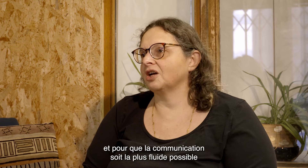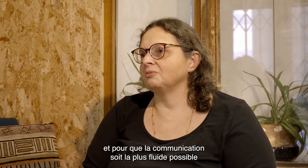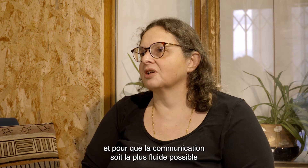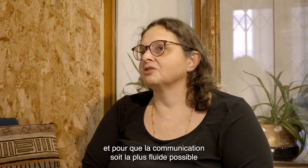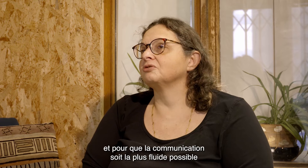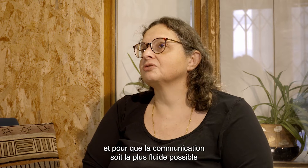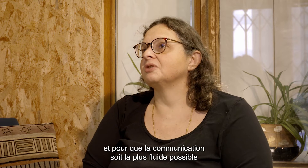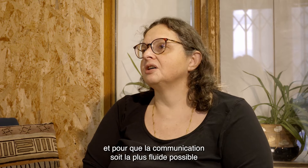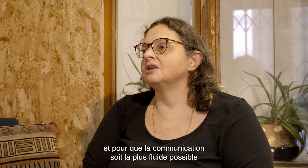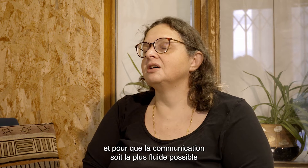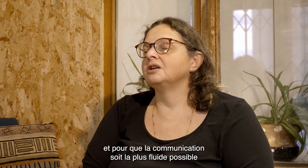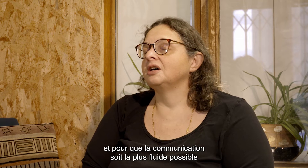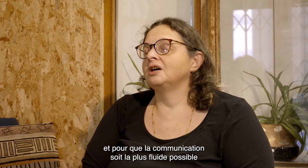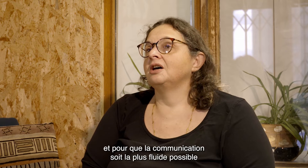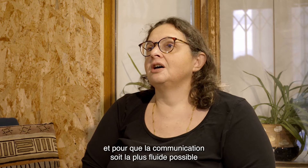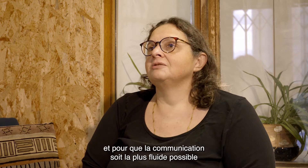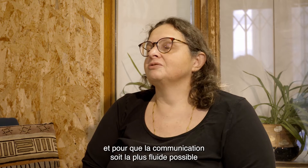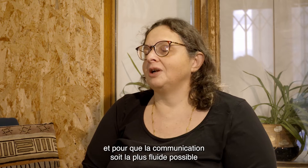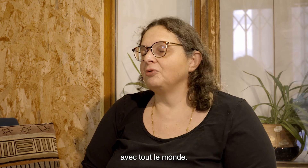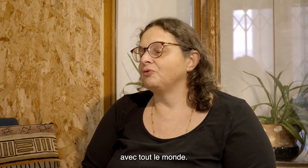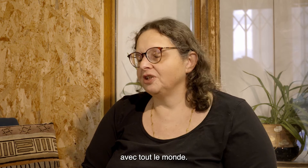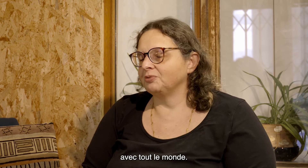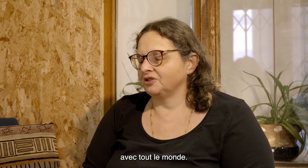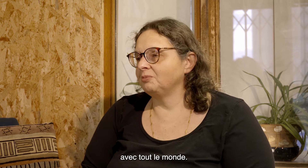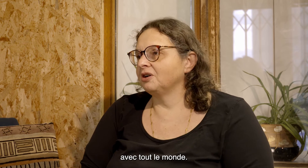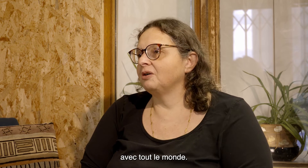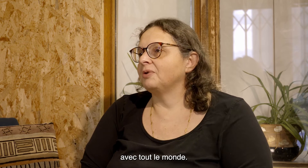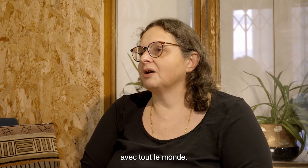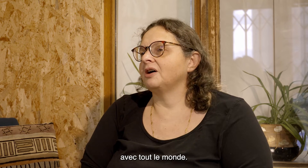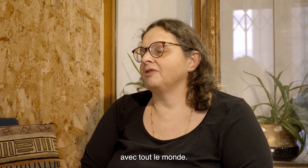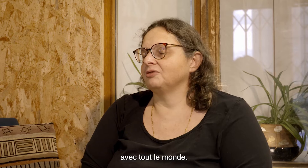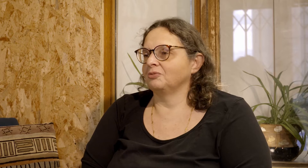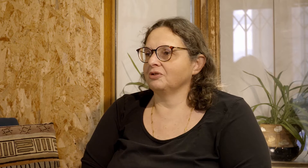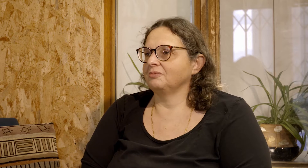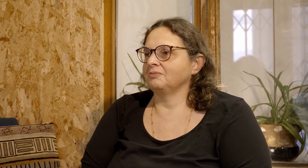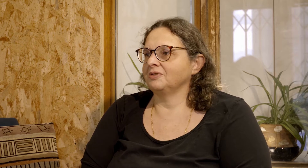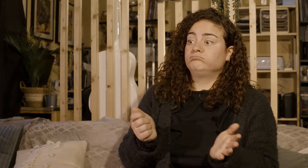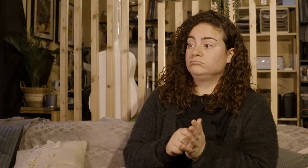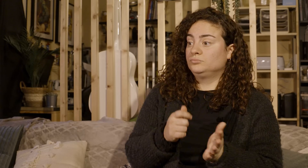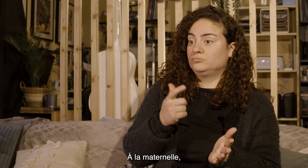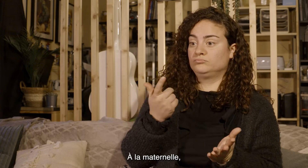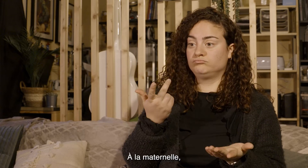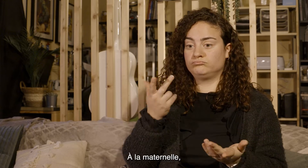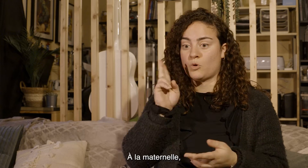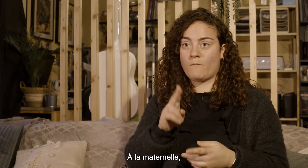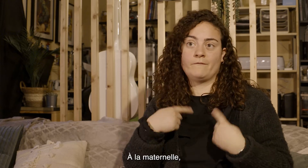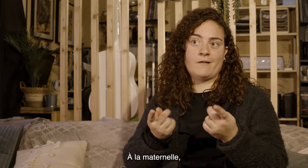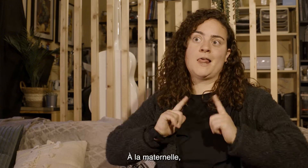et pour que la communication soit la plus fluide possible avec tout le monde. À la maternelle,